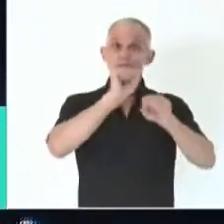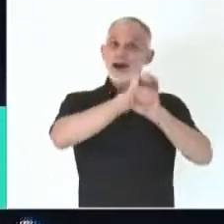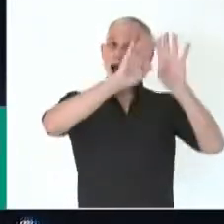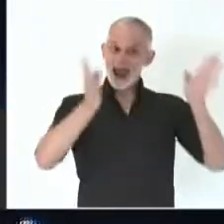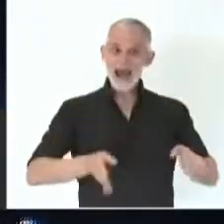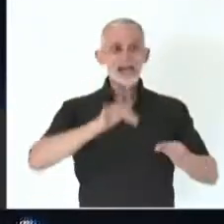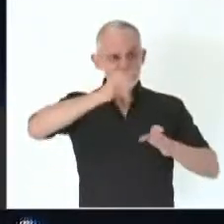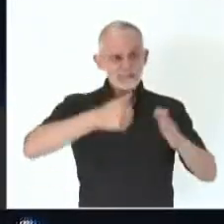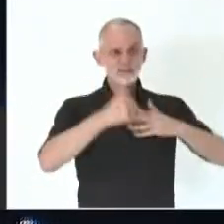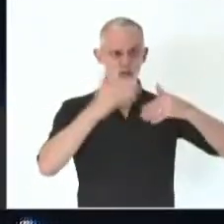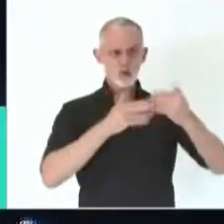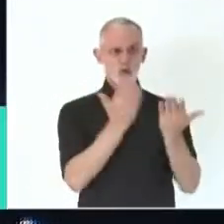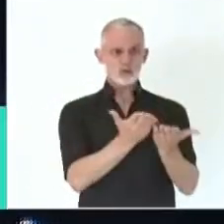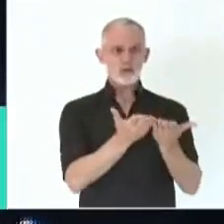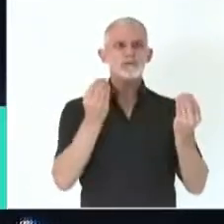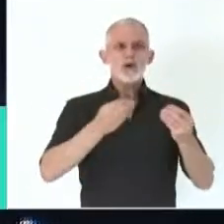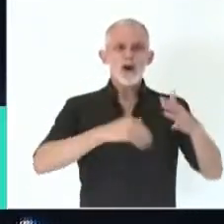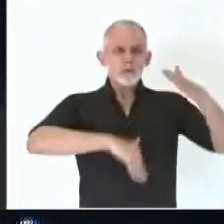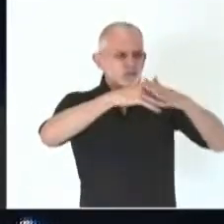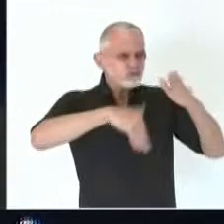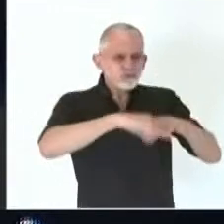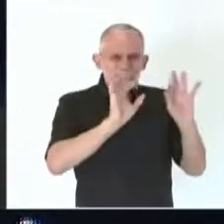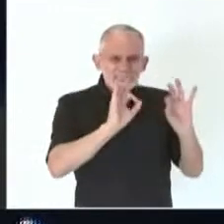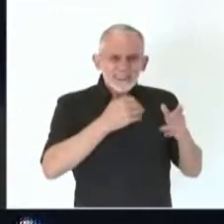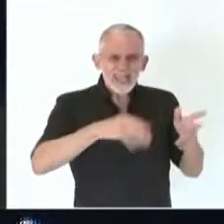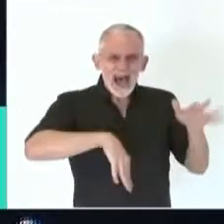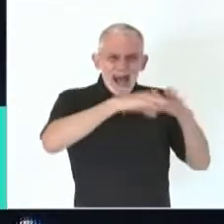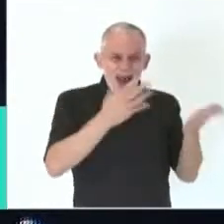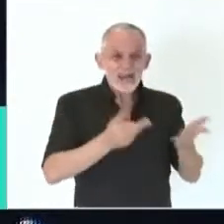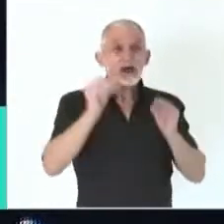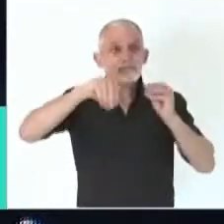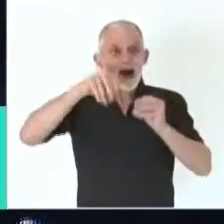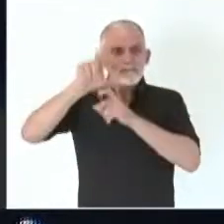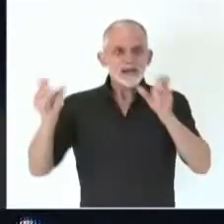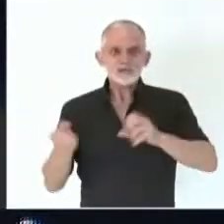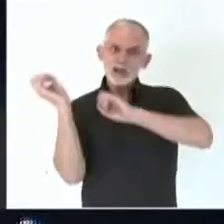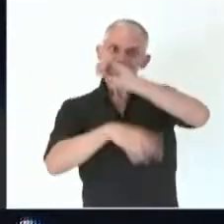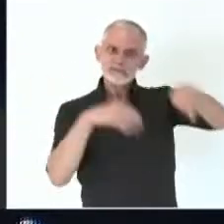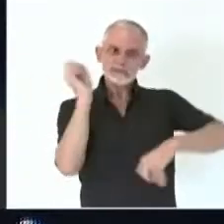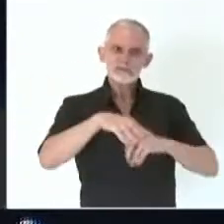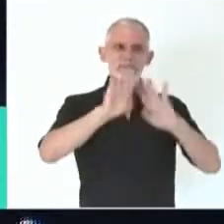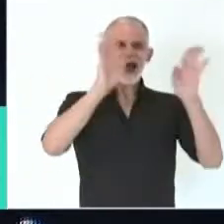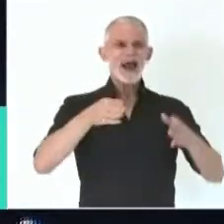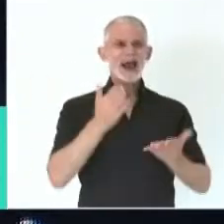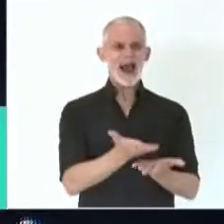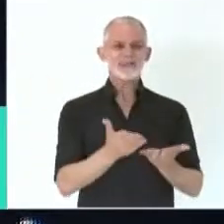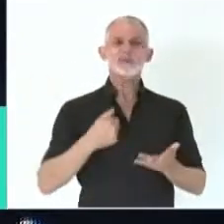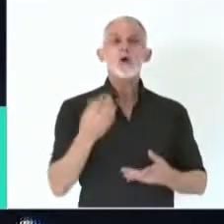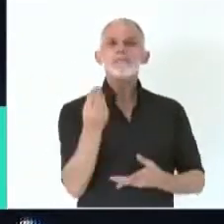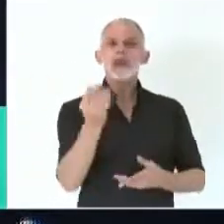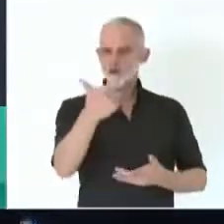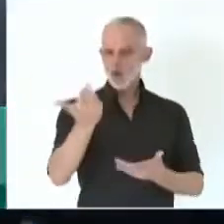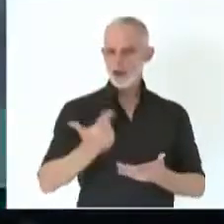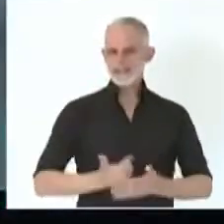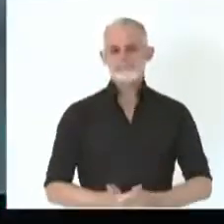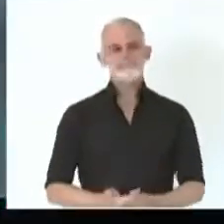SUMA LA TENOCH Y QUE SE ESTáÁ APLICANDO EN OTRAS PARTES DEL MUNDO. ESTO ES FáÁCIL, NOSOTROS